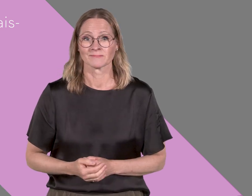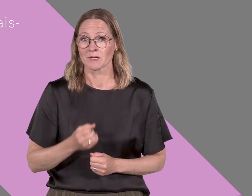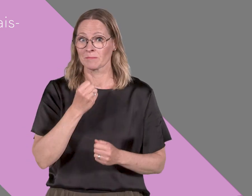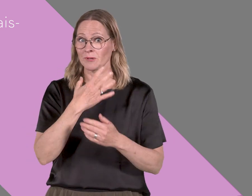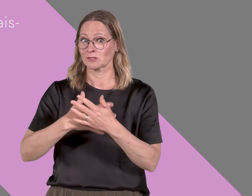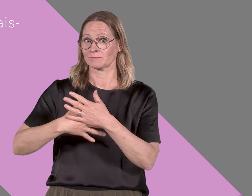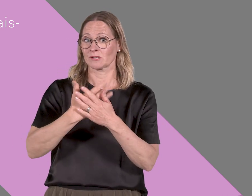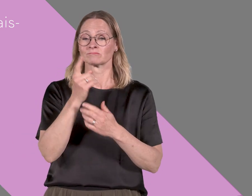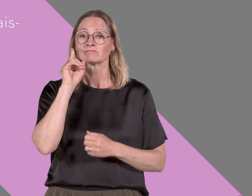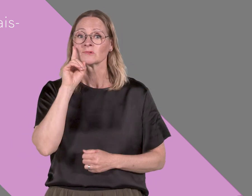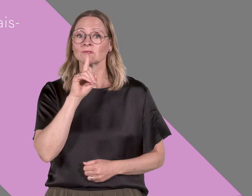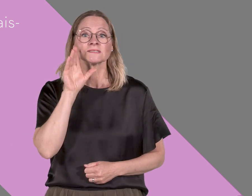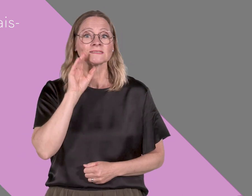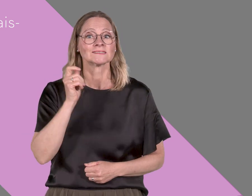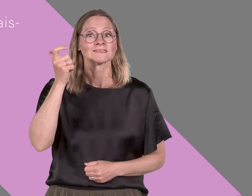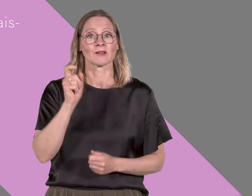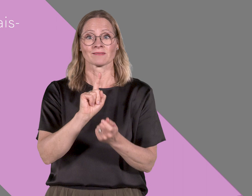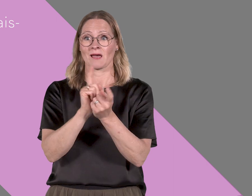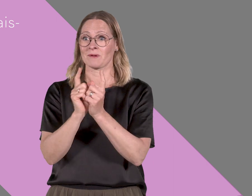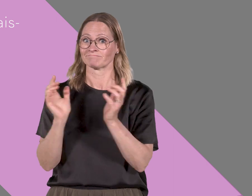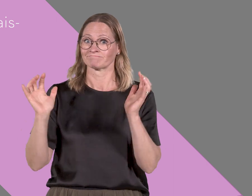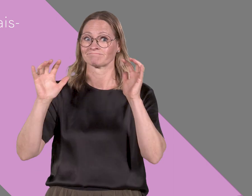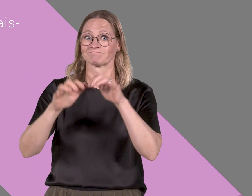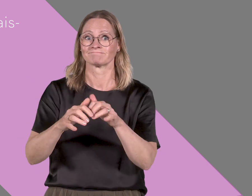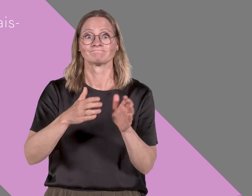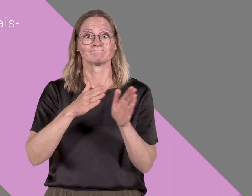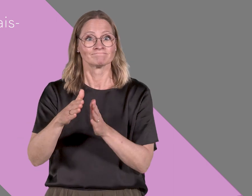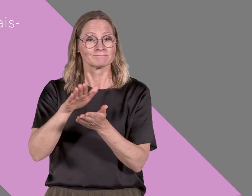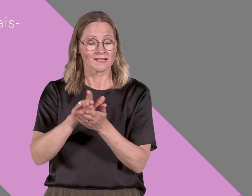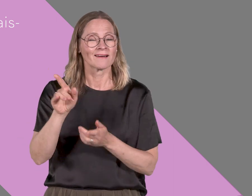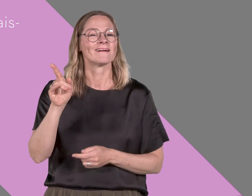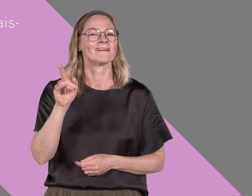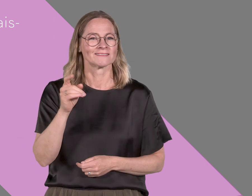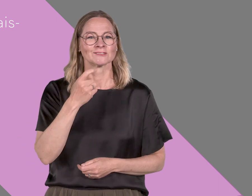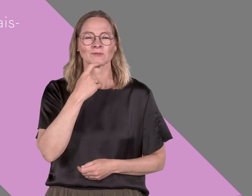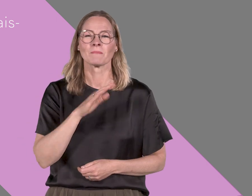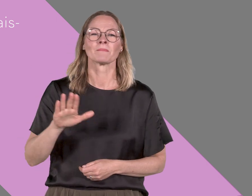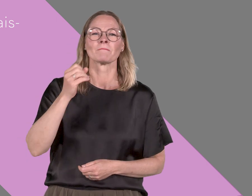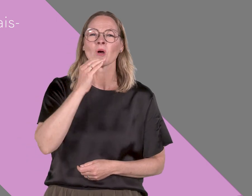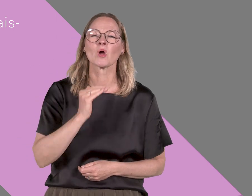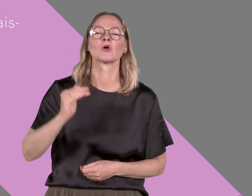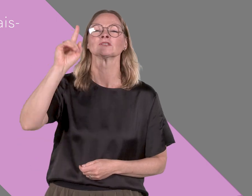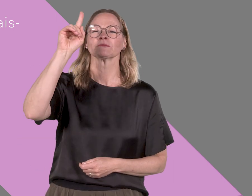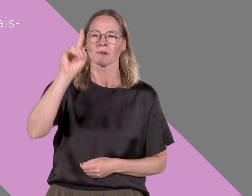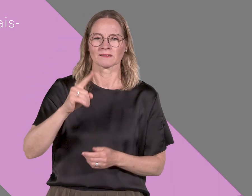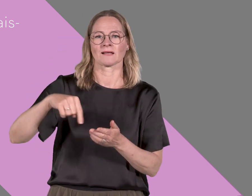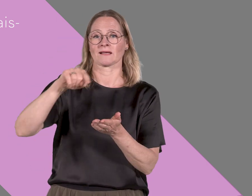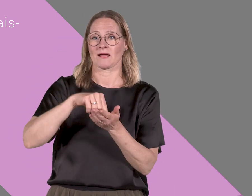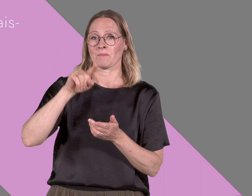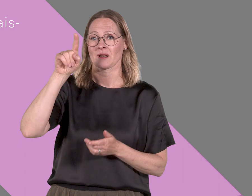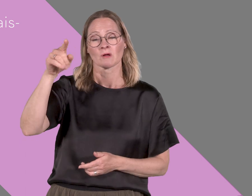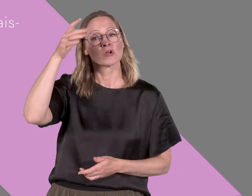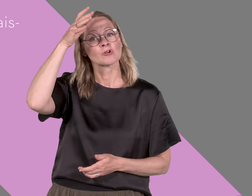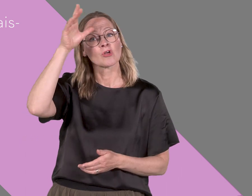Pohjoismainen kuurojen seniorien tapaaminen pidetään Rovaniemellä, -